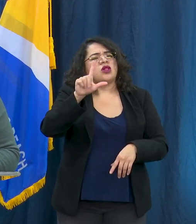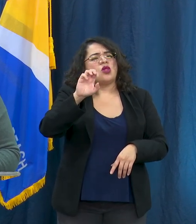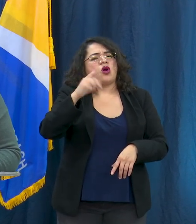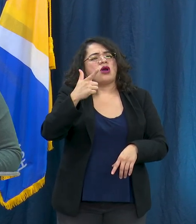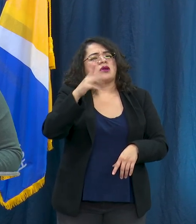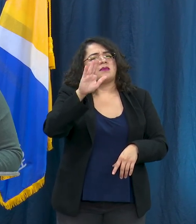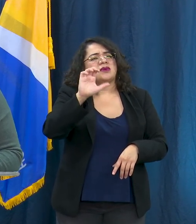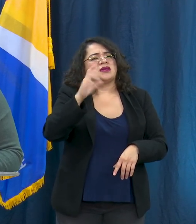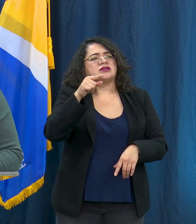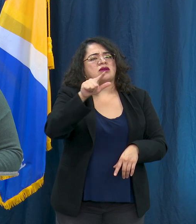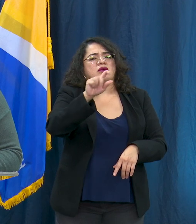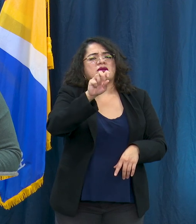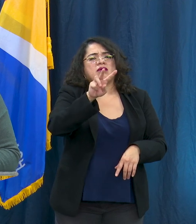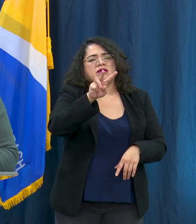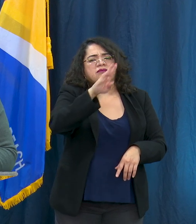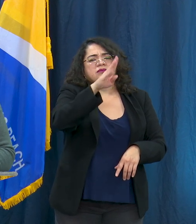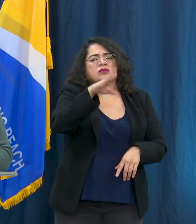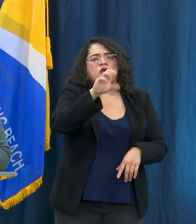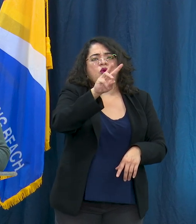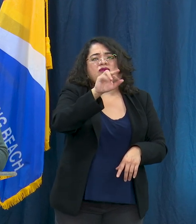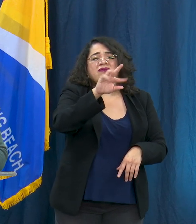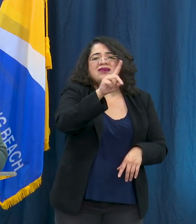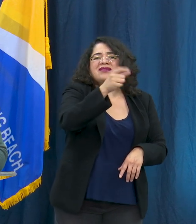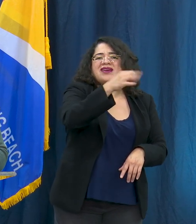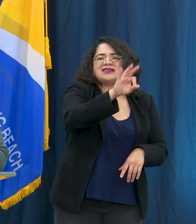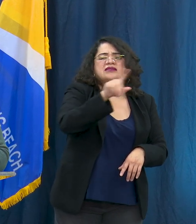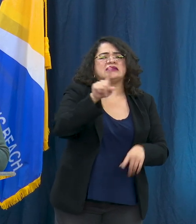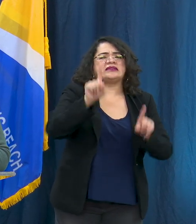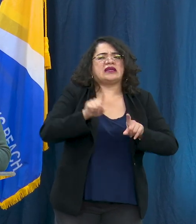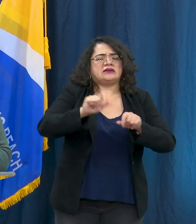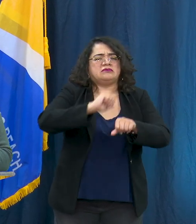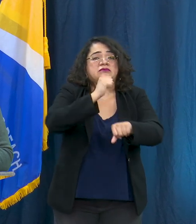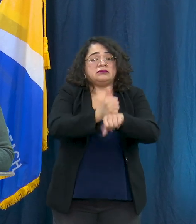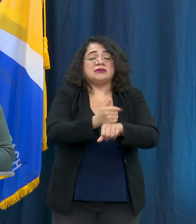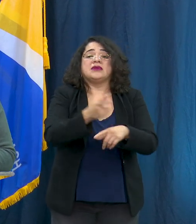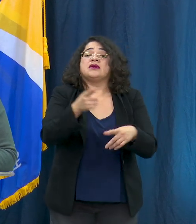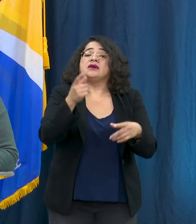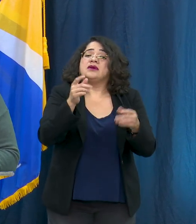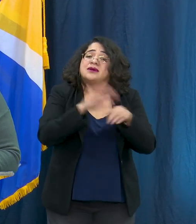Sigyn practic ando la del test on cement o physical immense las manos seguido